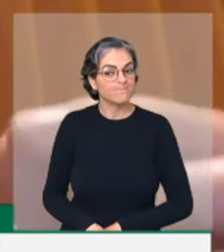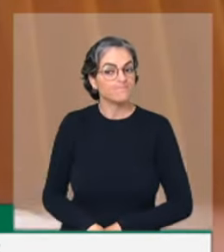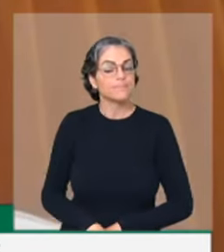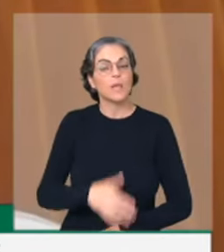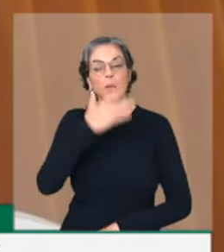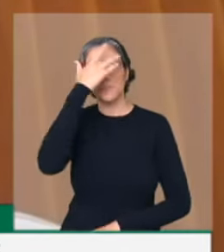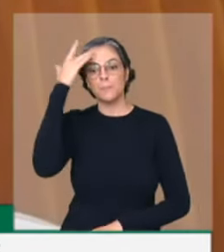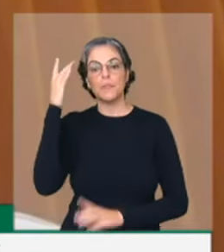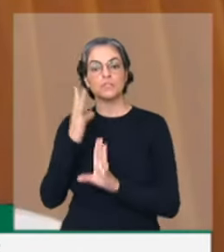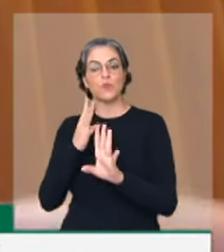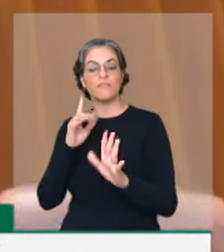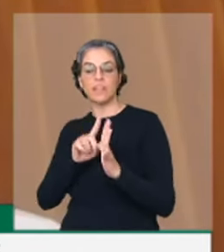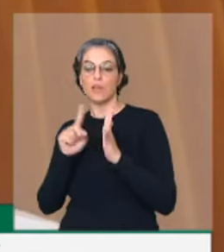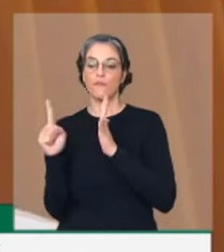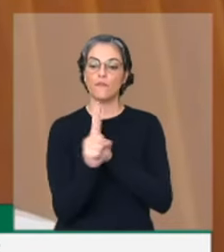UM GRUPO DE TRANSPORTADORES E